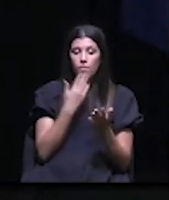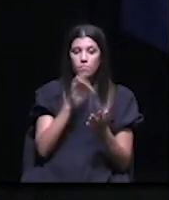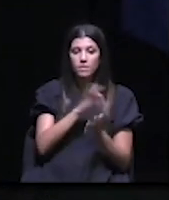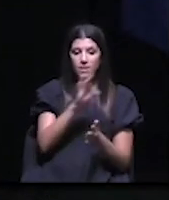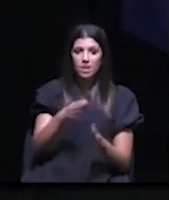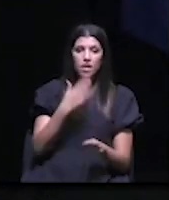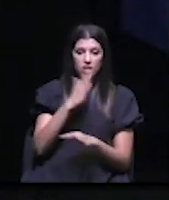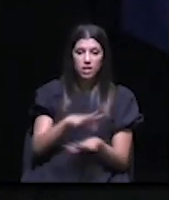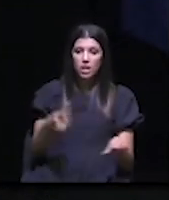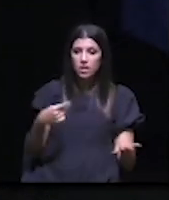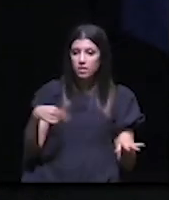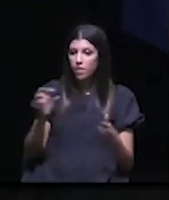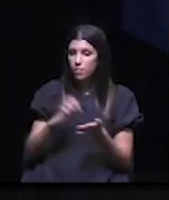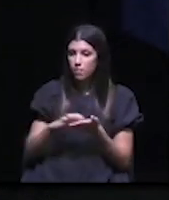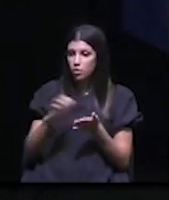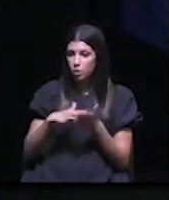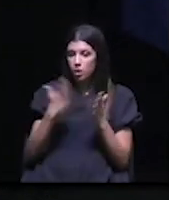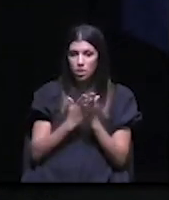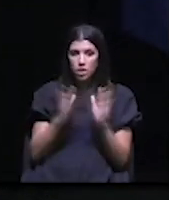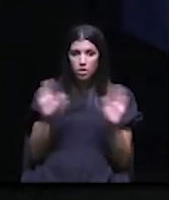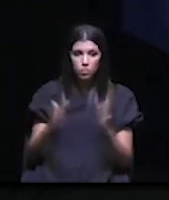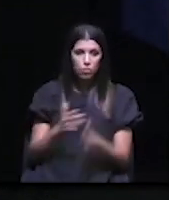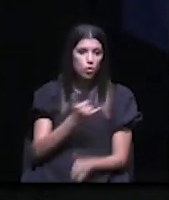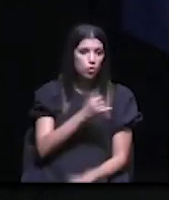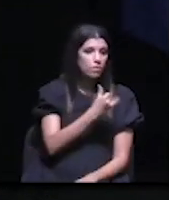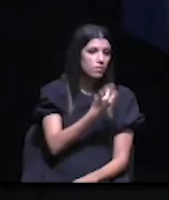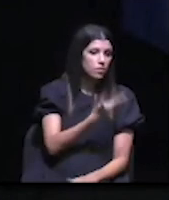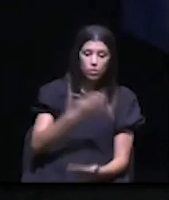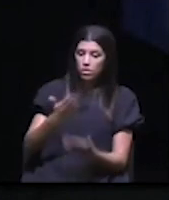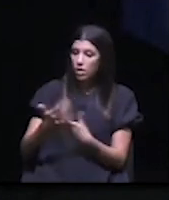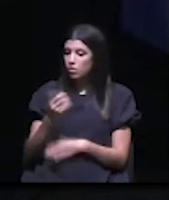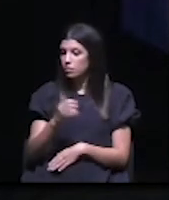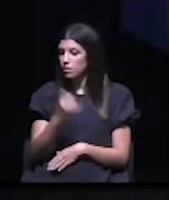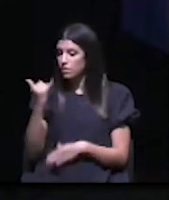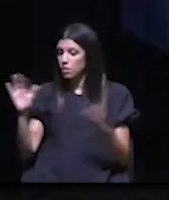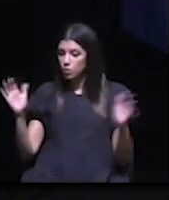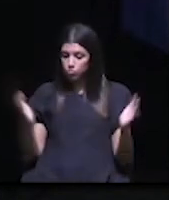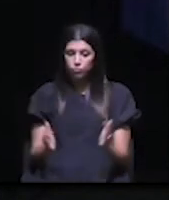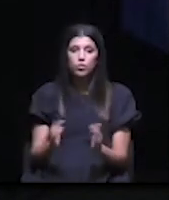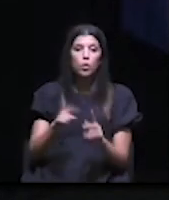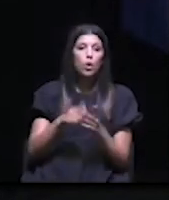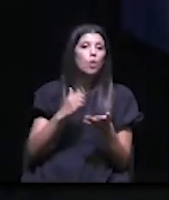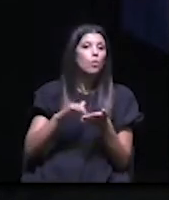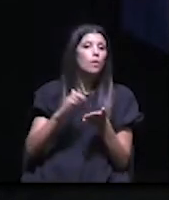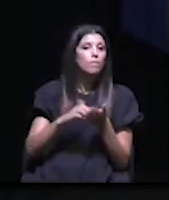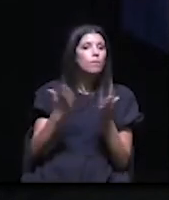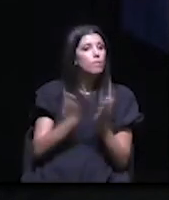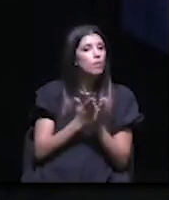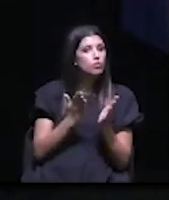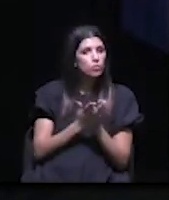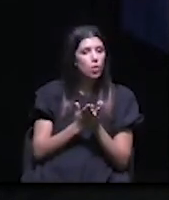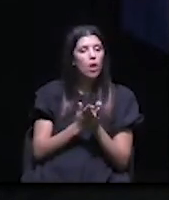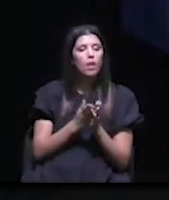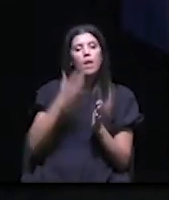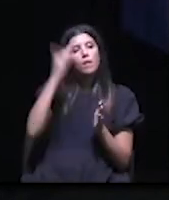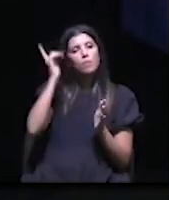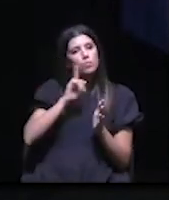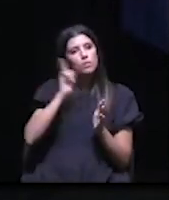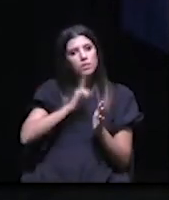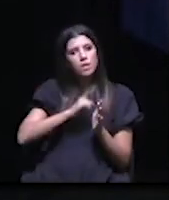que vai a pé para a escola diminuiu entre 2021 e 2022. O caminho para a escola é uma parte muito importante do dia a dia de uma criança e das famílias.